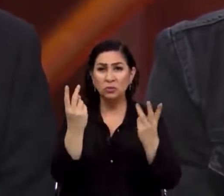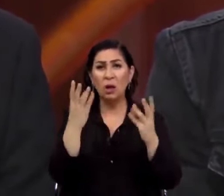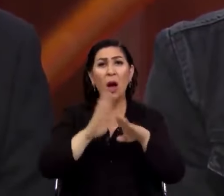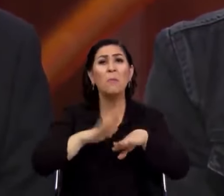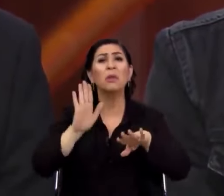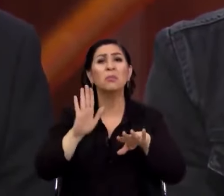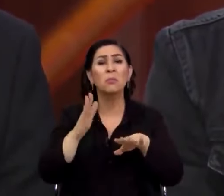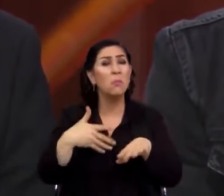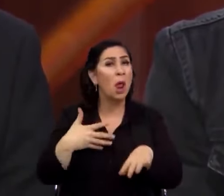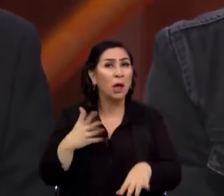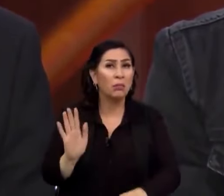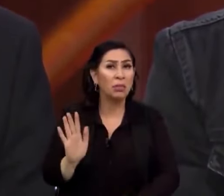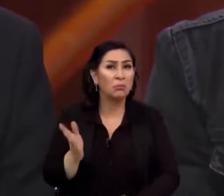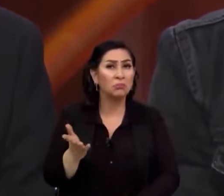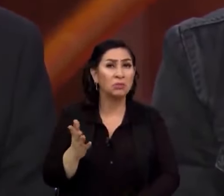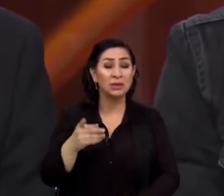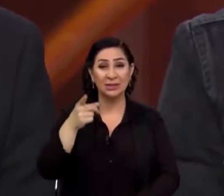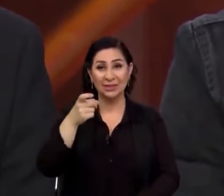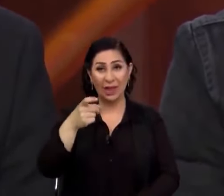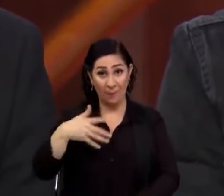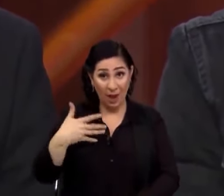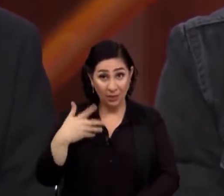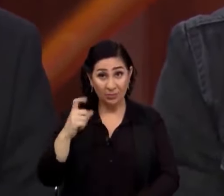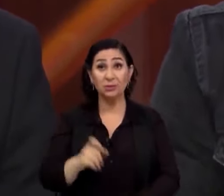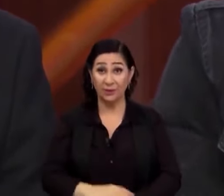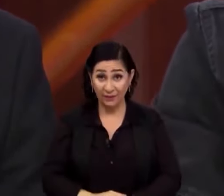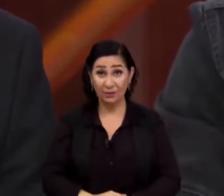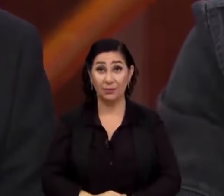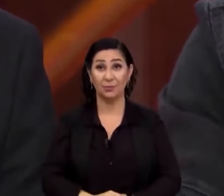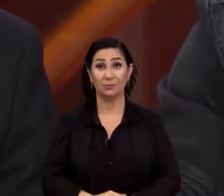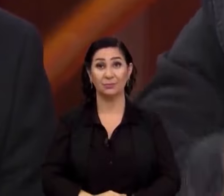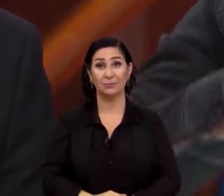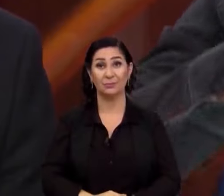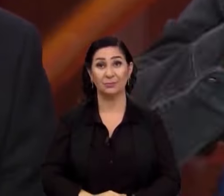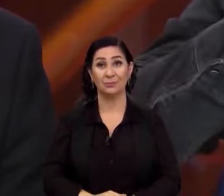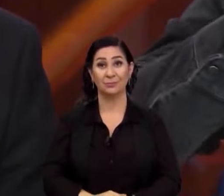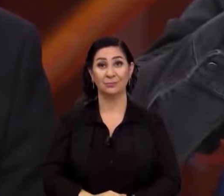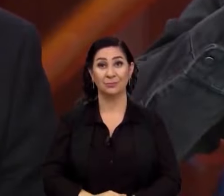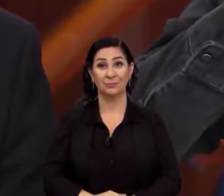Merak da etmedim silahlara meraklı mısın Evet